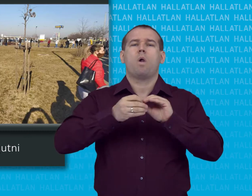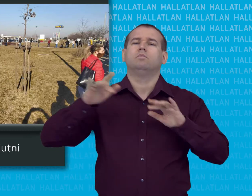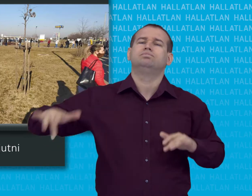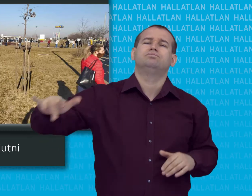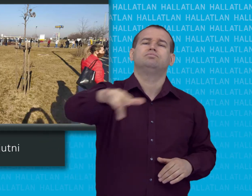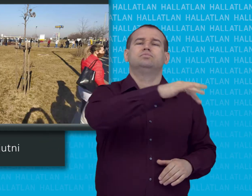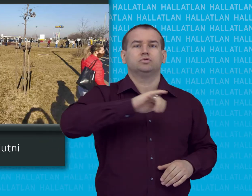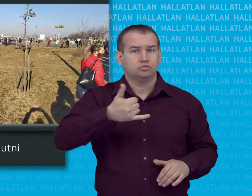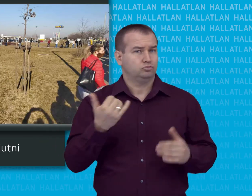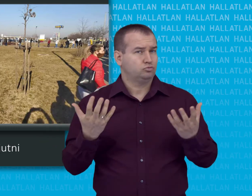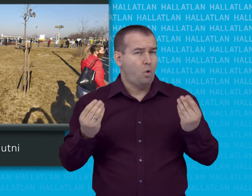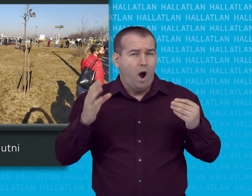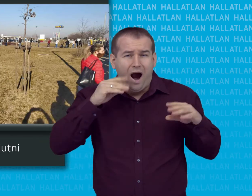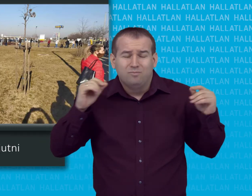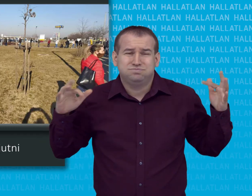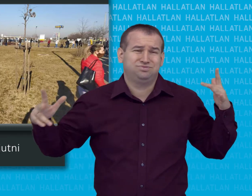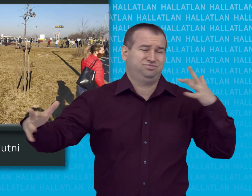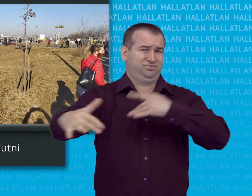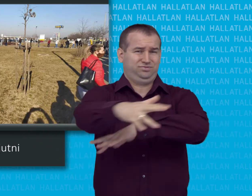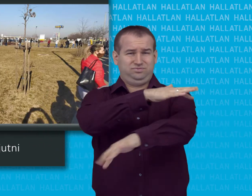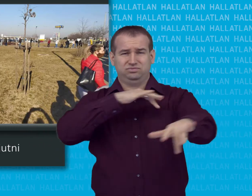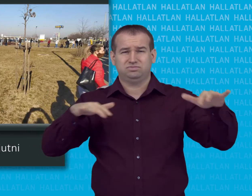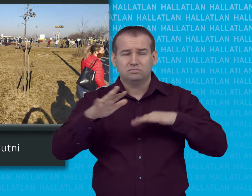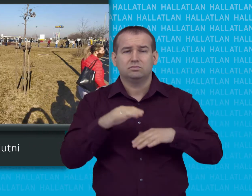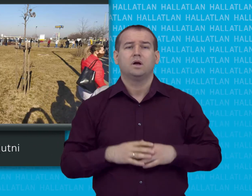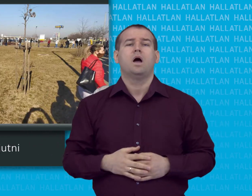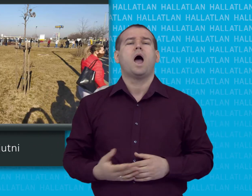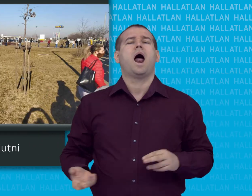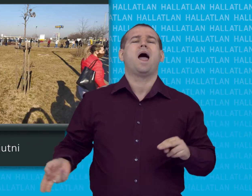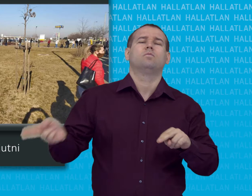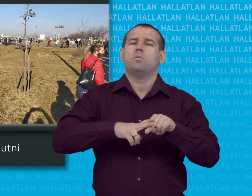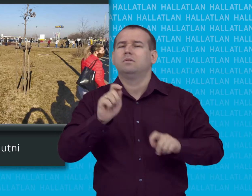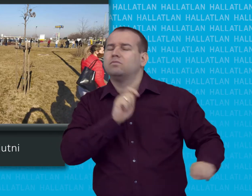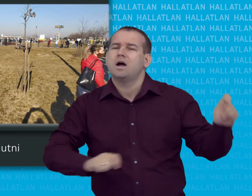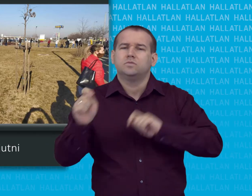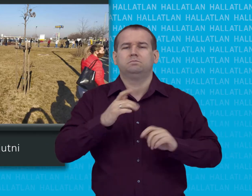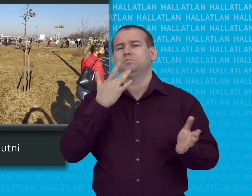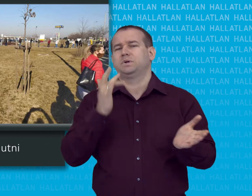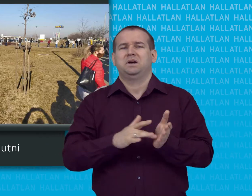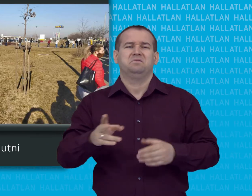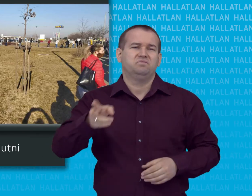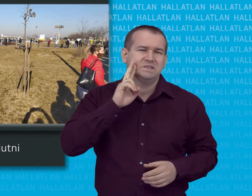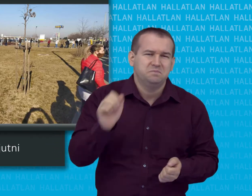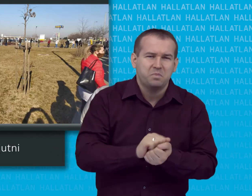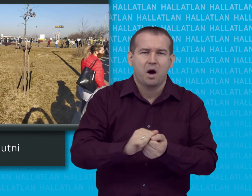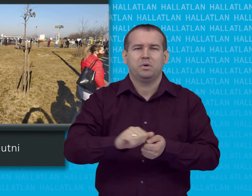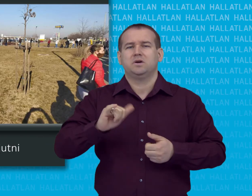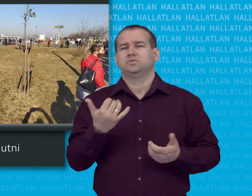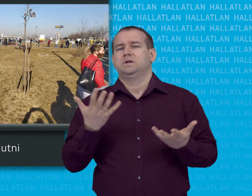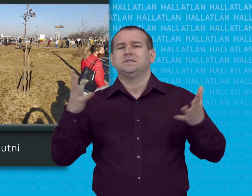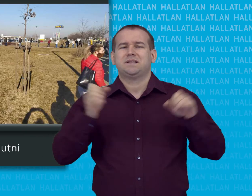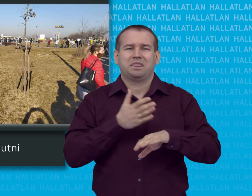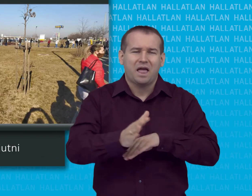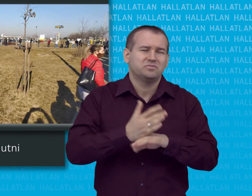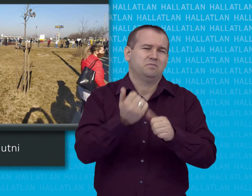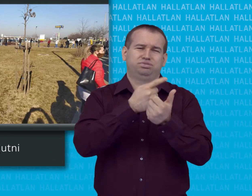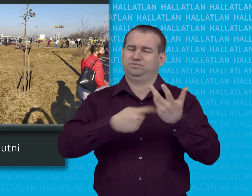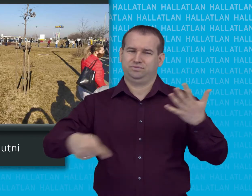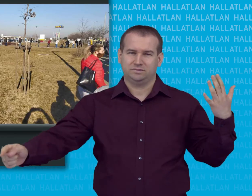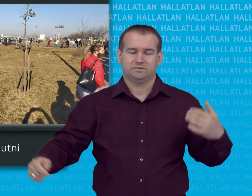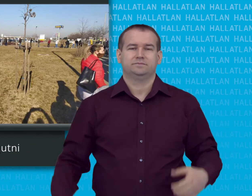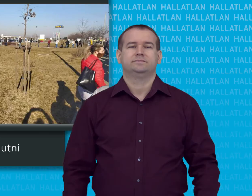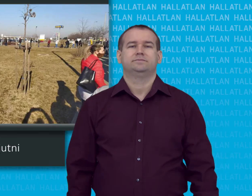A hétvégén a boltokban is telt ház volt, a legtöbben a wc papírt, a száraztésztát vásárolták fel.